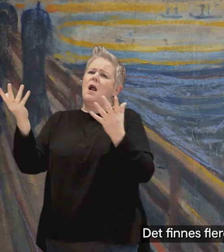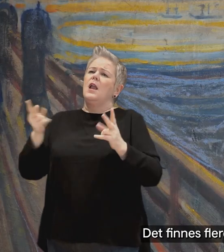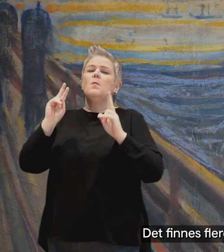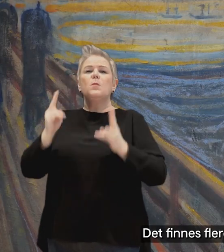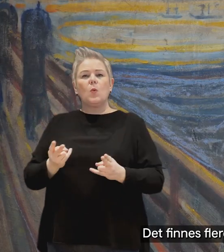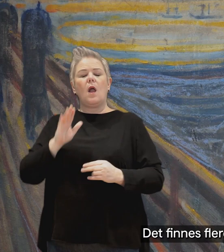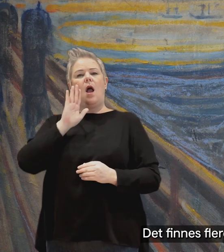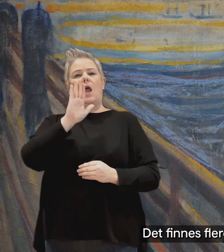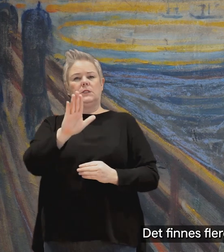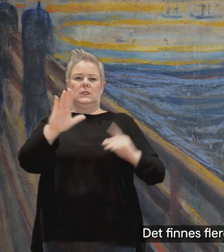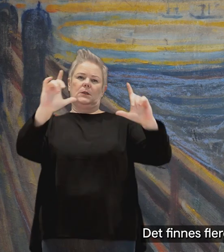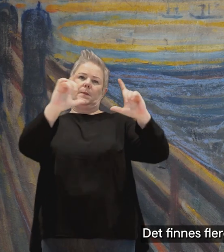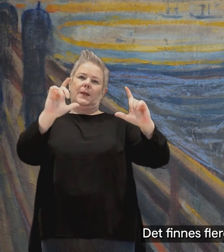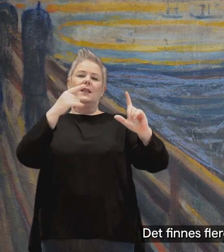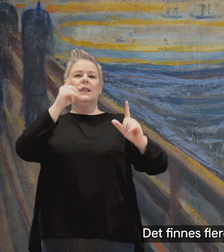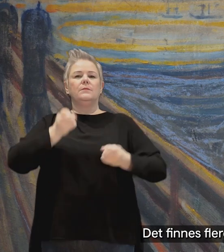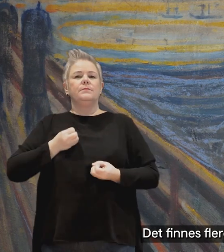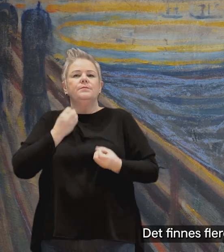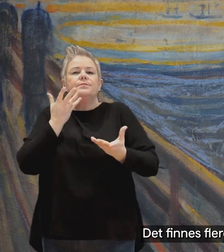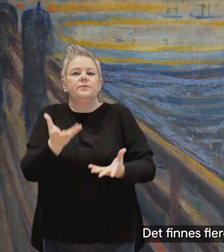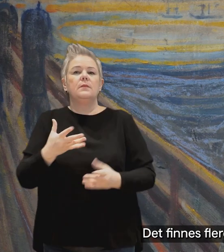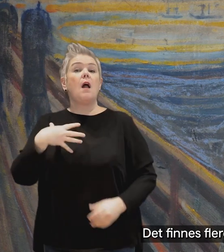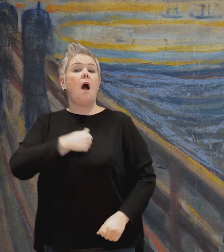Det finnes flere ulike versjoner av "Skrik".